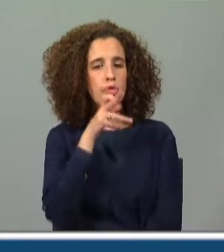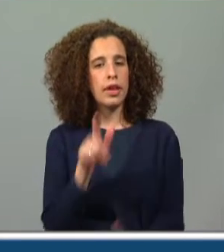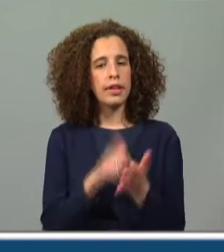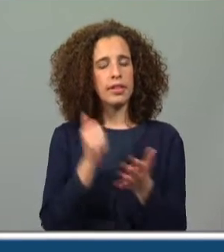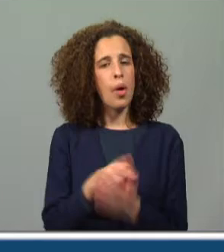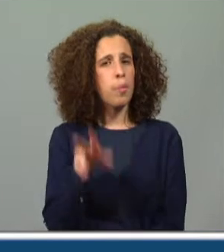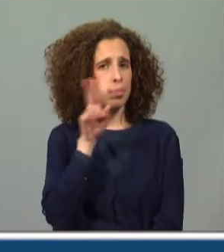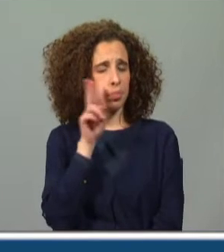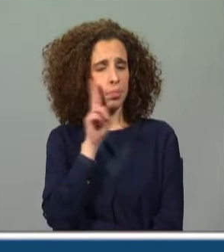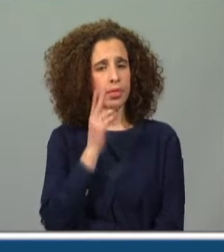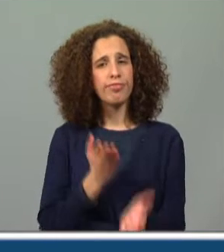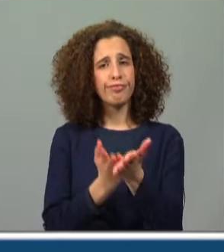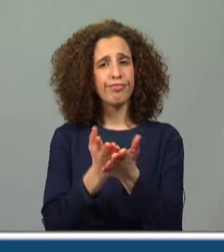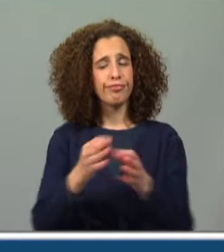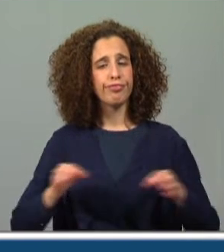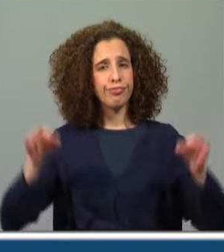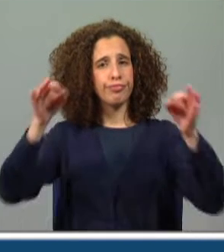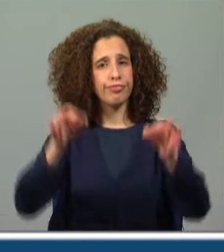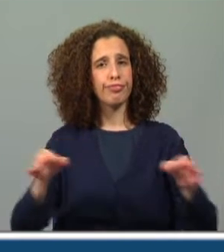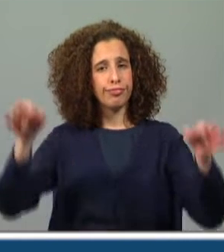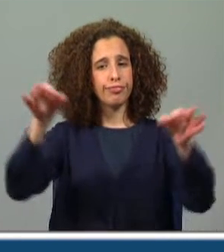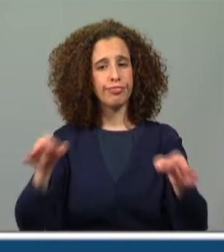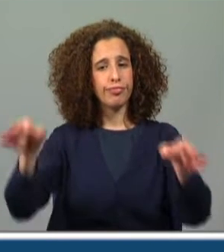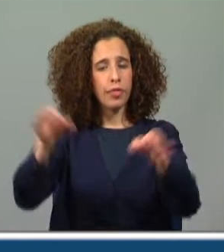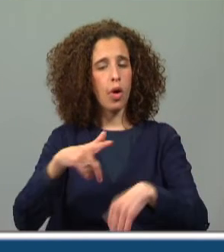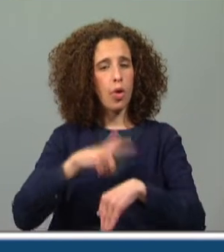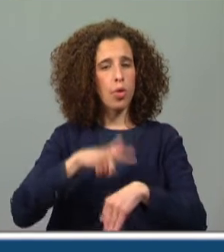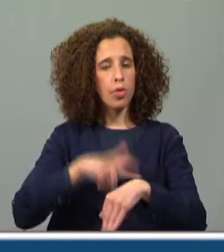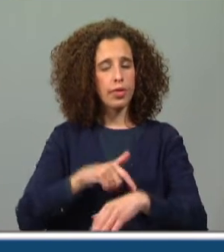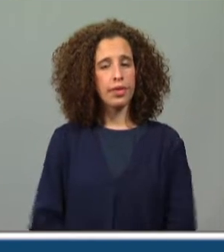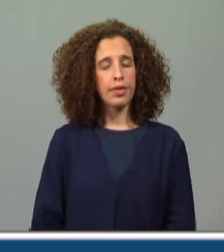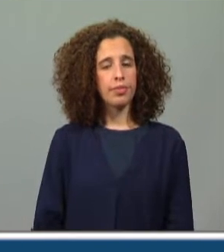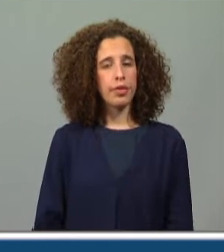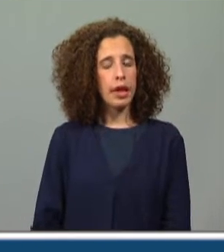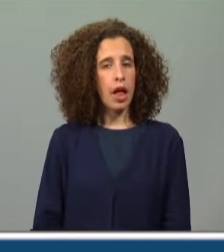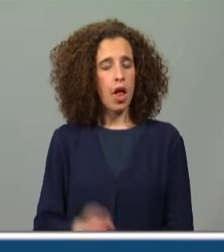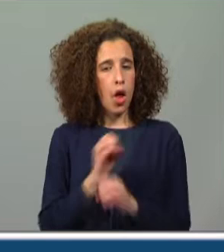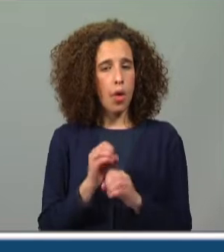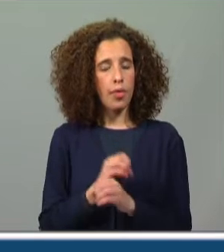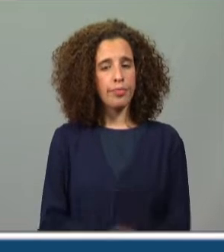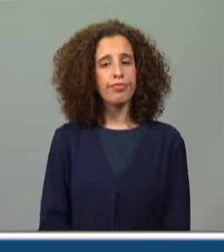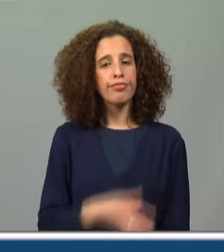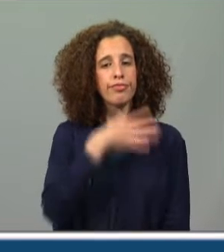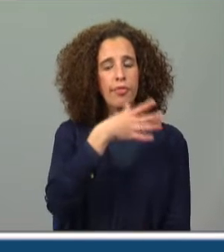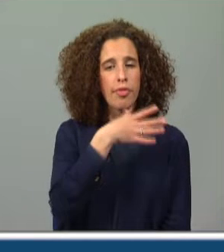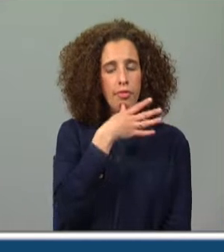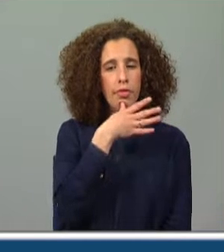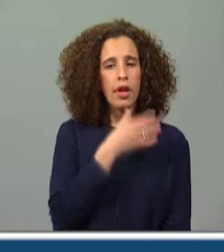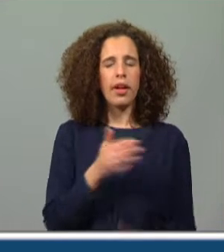desculpas e a prolongando aquela situação o tempo em determinado mas 道歉並延長在給定的情況下，但 prolongado é narradora presidente calma sem 延長是敘述者冷靜總統沒有